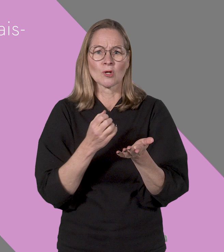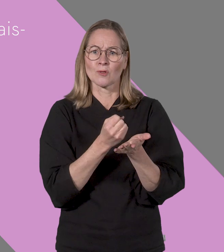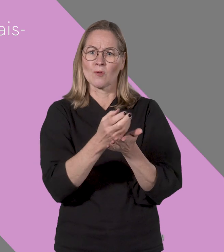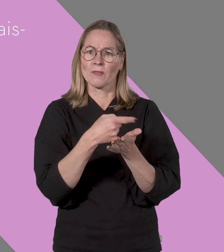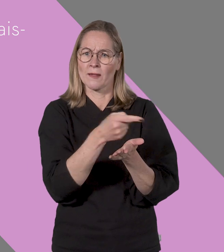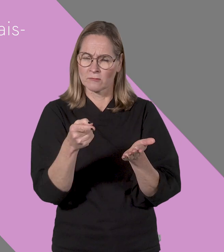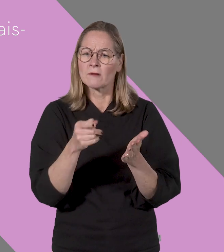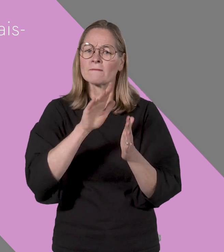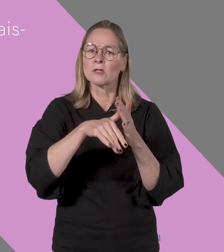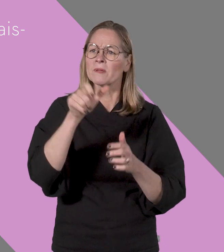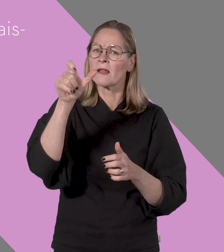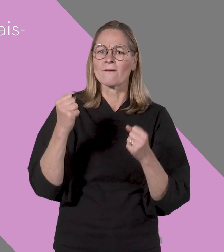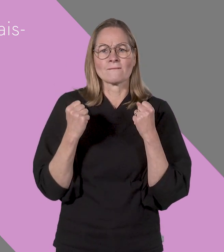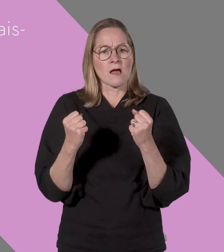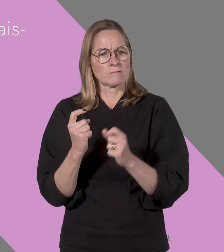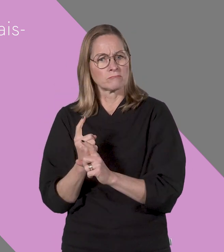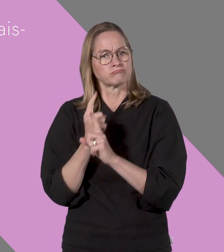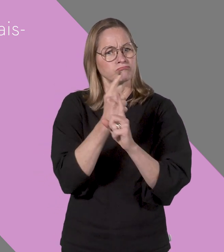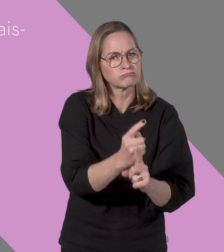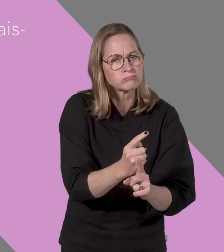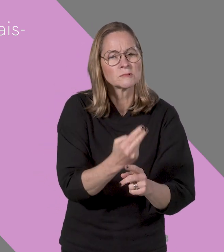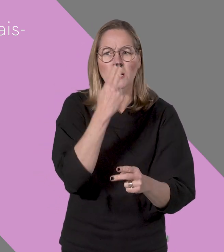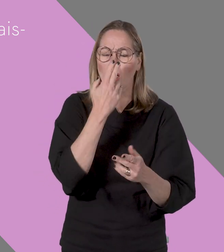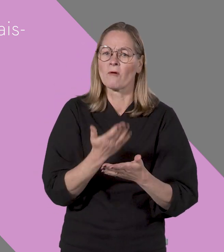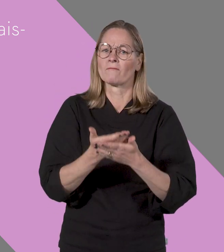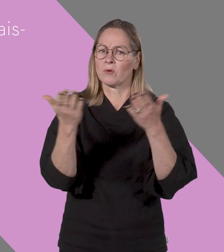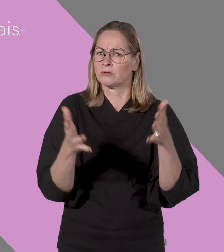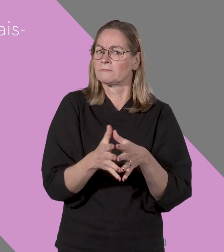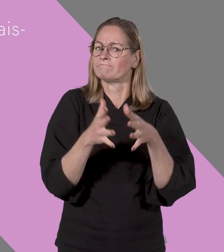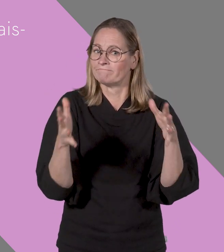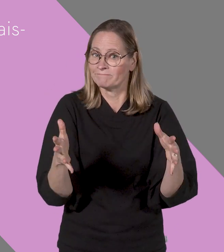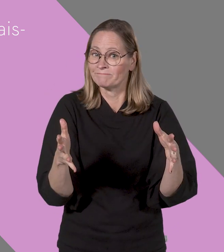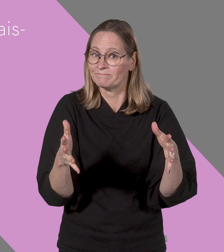ja viittomakielisten vahvempaa osallistumista ja näkyvyyttä tuotannoissa.